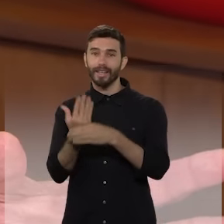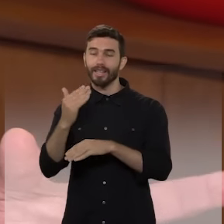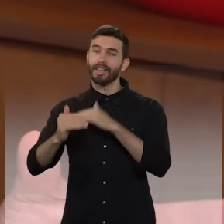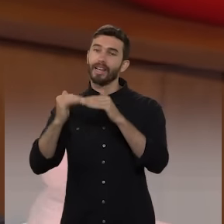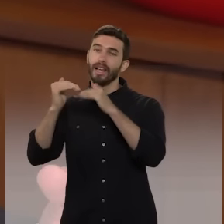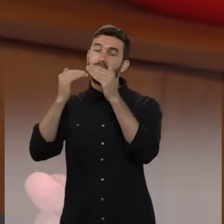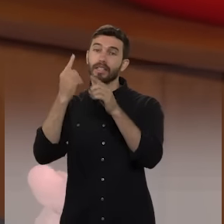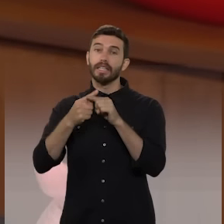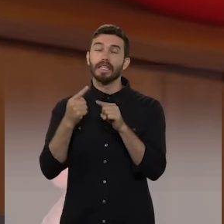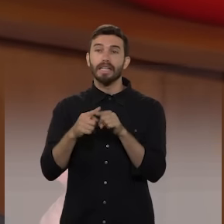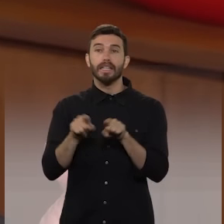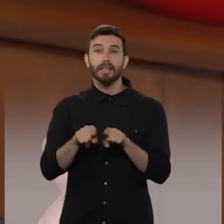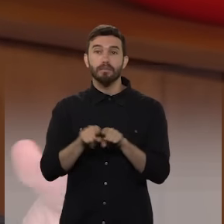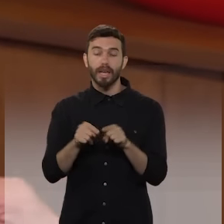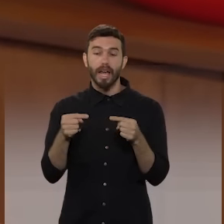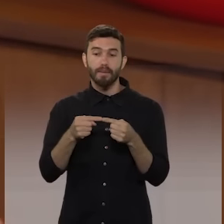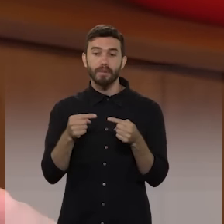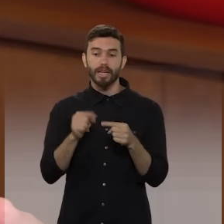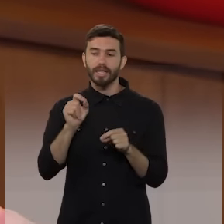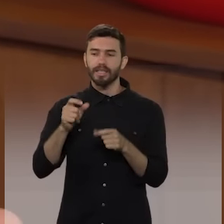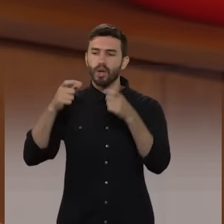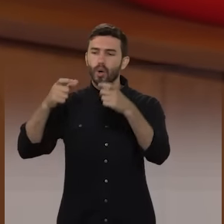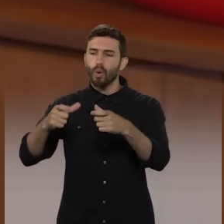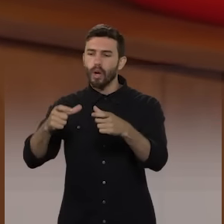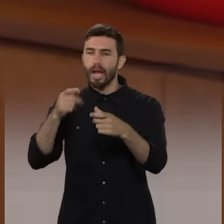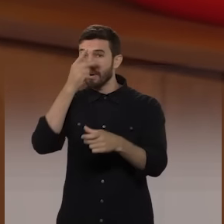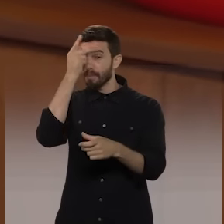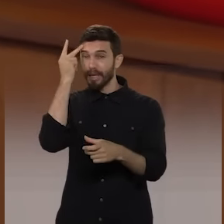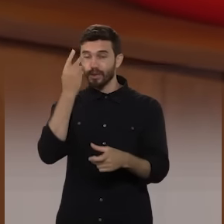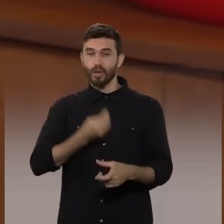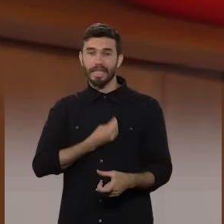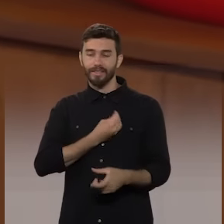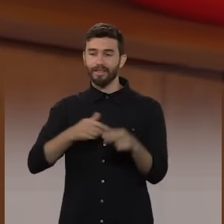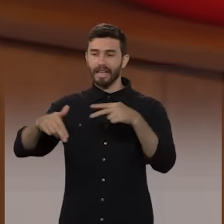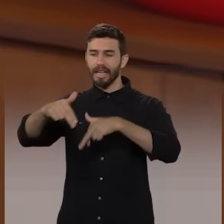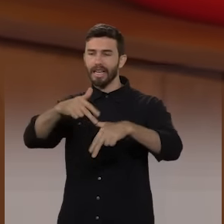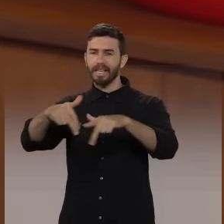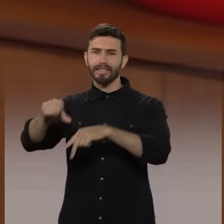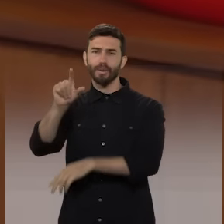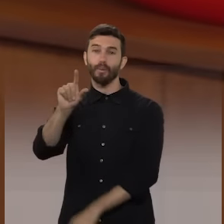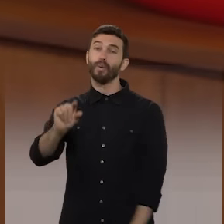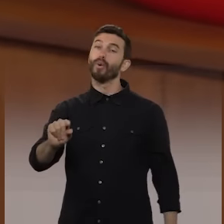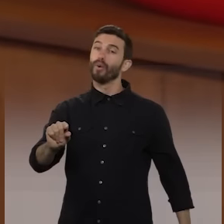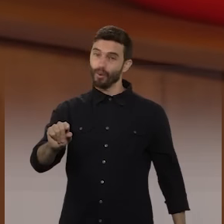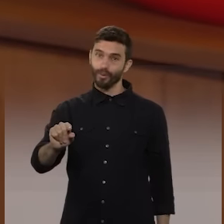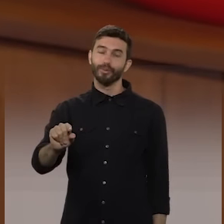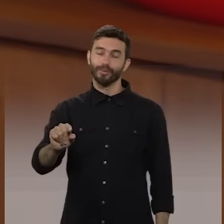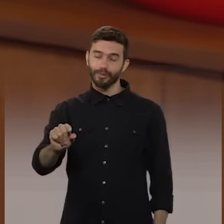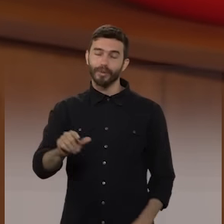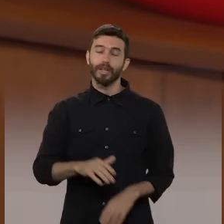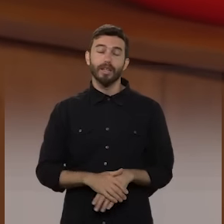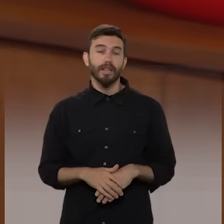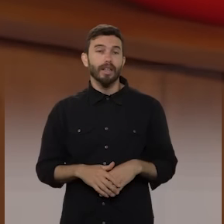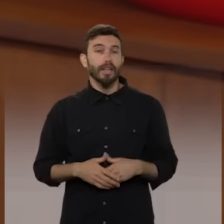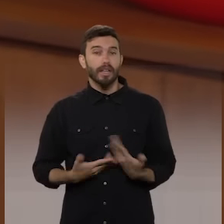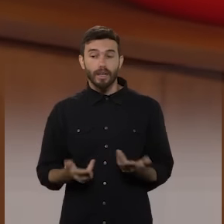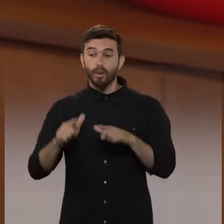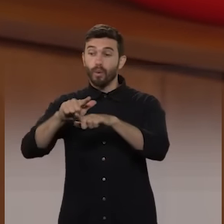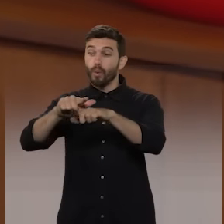com menos população, os locais menos populosos. Falando do Brasil, vamos falar muito da parte da